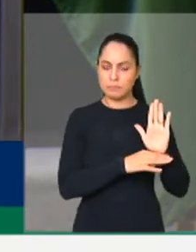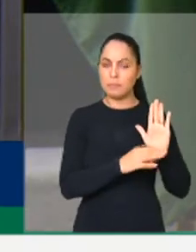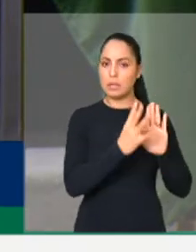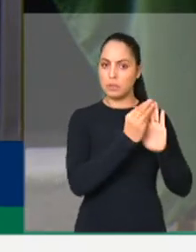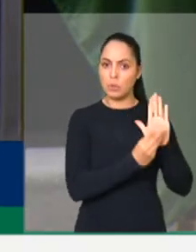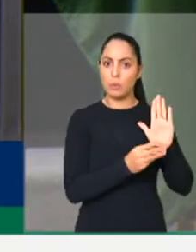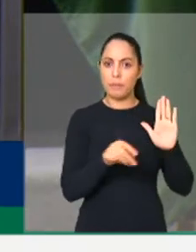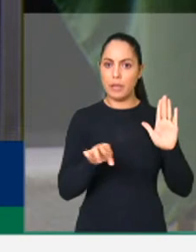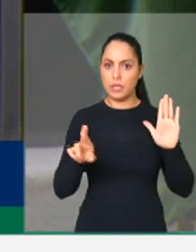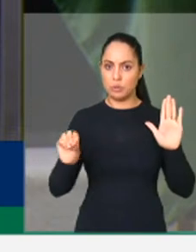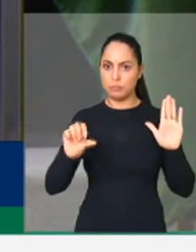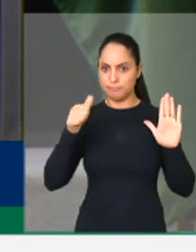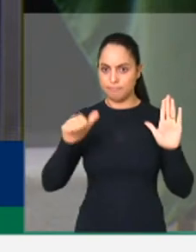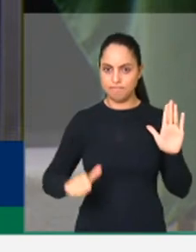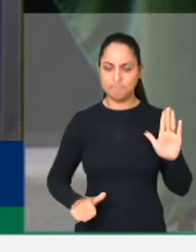INCENTIVO BENEFÍCIO DE NATUREZA TRIBUTÁRIA DA QUAL